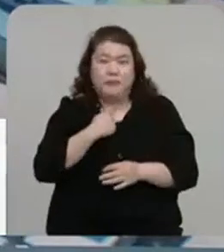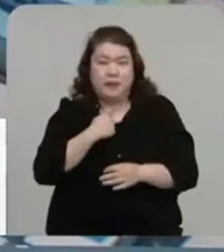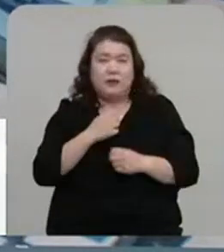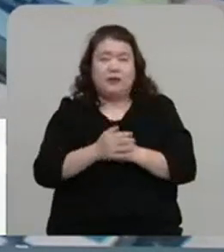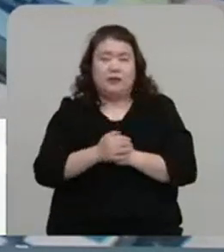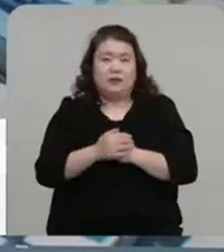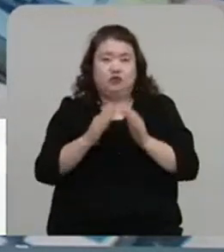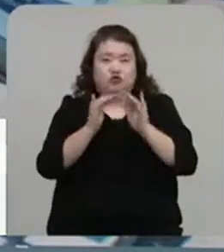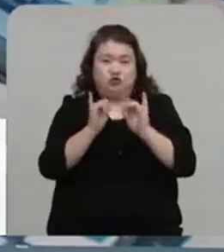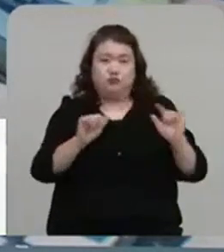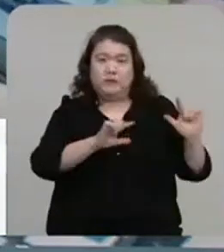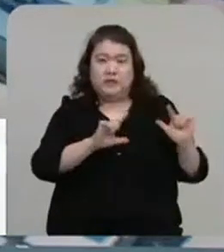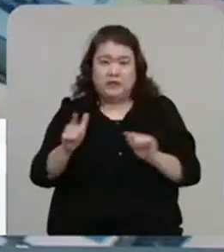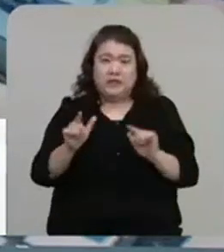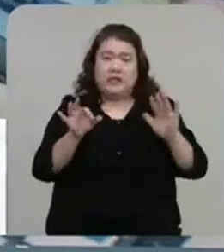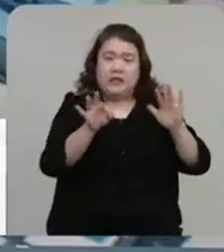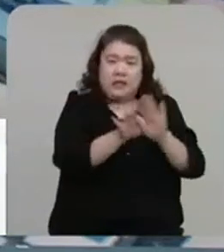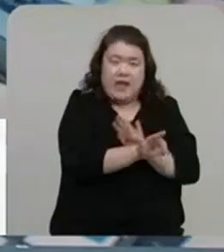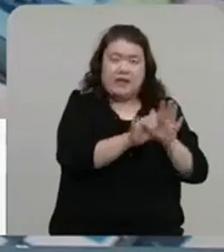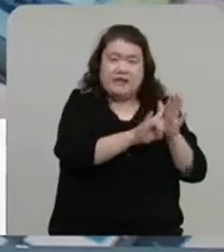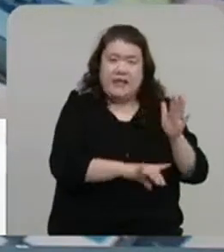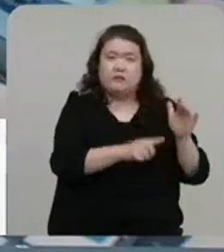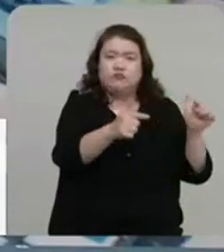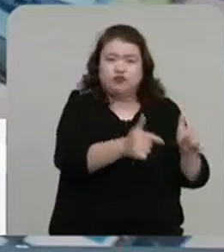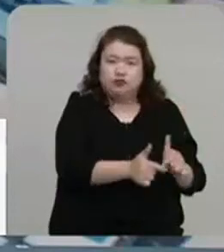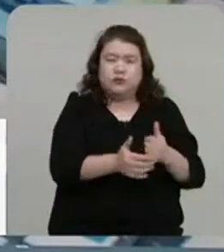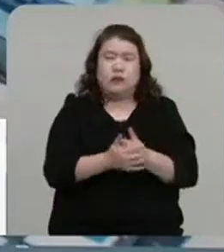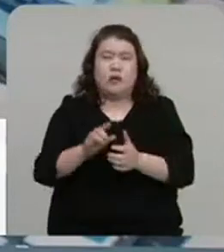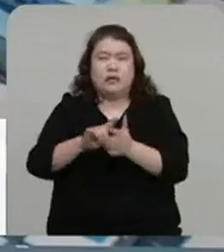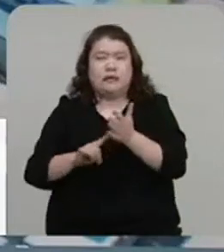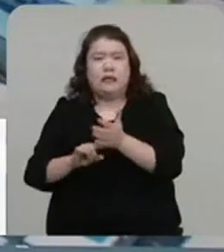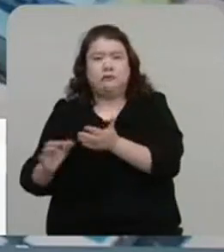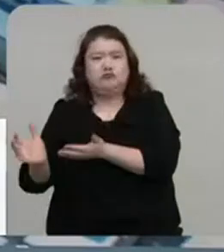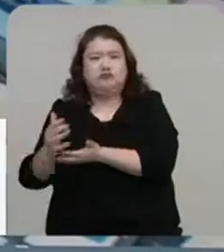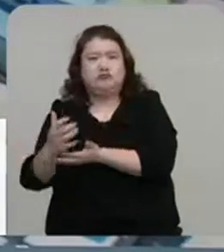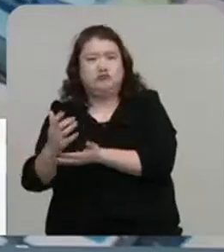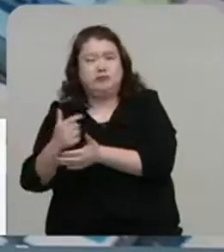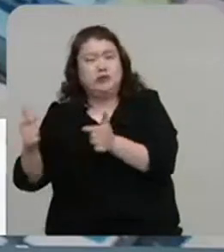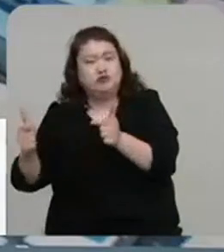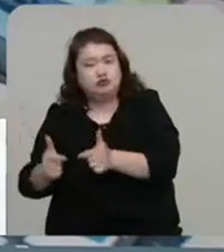주민들이 내는 세금은 줄겠지만 세수 감소는 지자체엔 부담입니다.